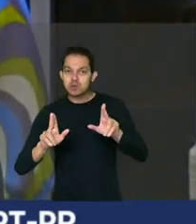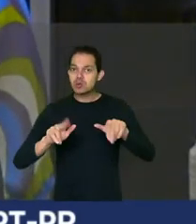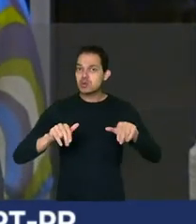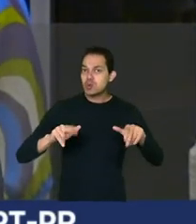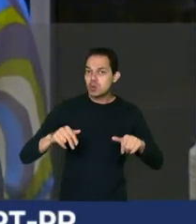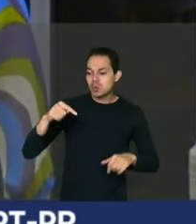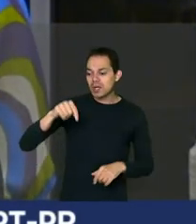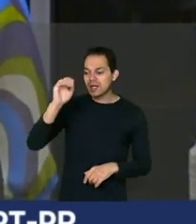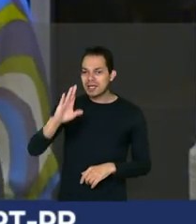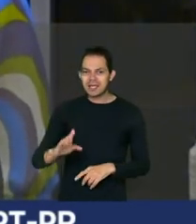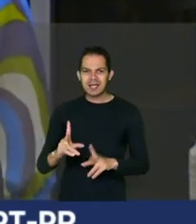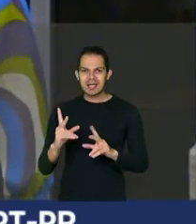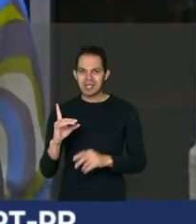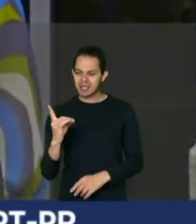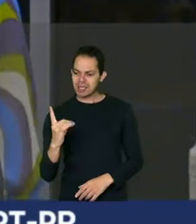TIVEMOS PARIDADE DE PREÇO INTERNACIONAL. NOSSO PREÇO